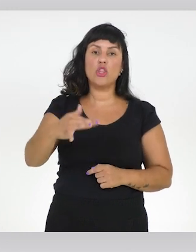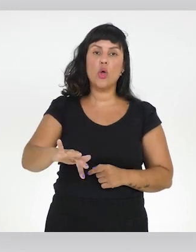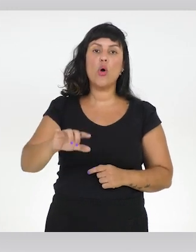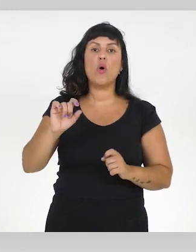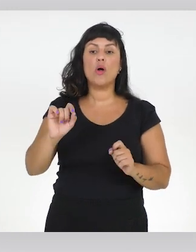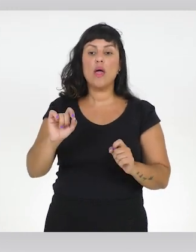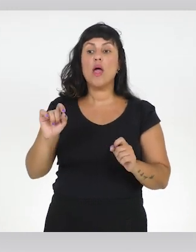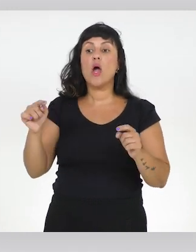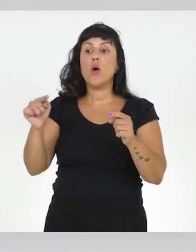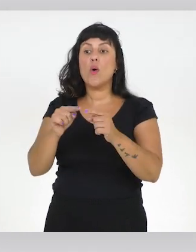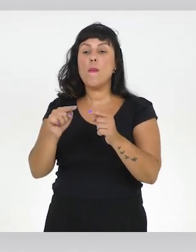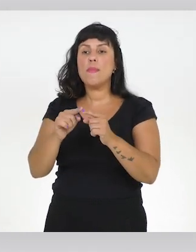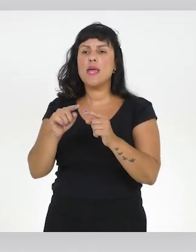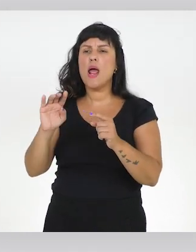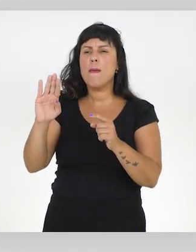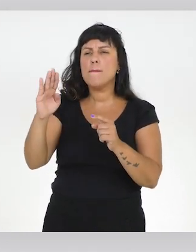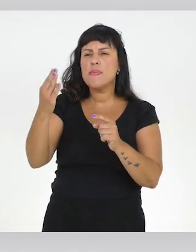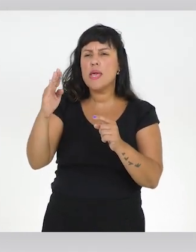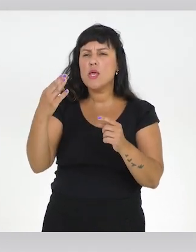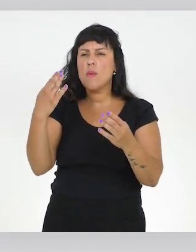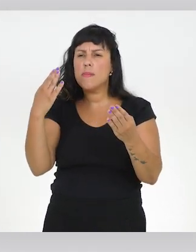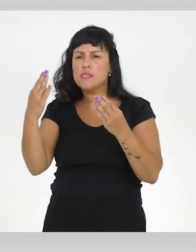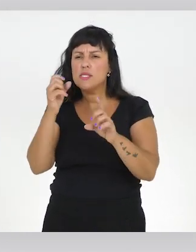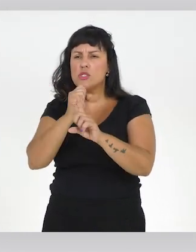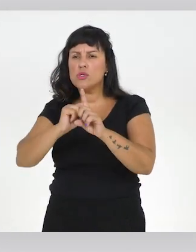associada aquelas crenças limitantes que falamos também,